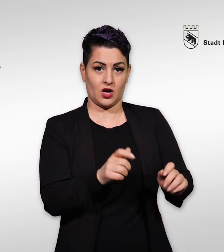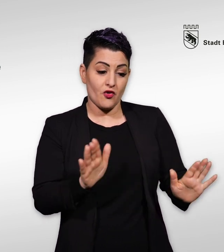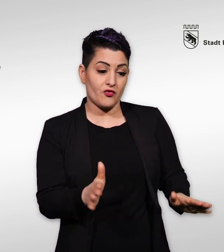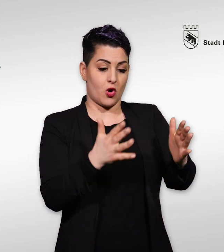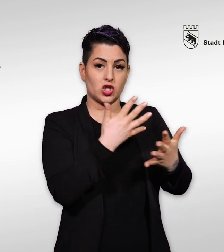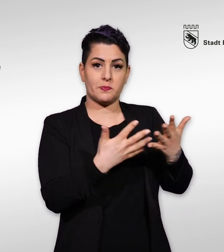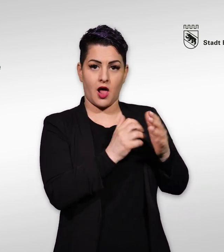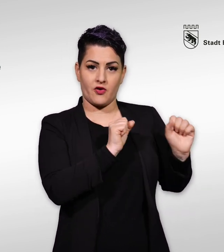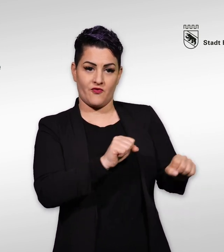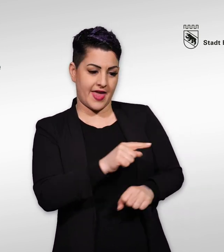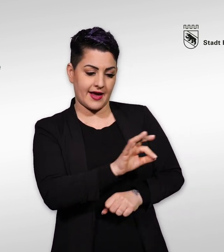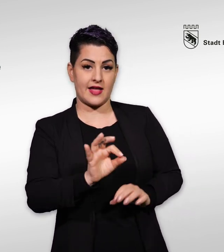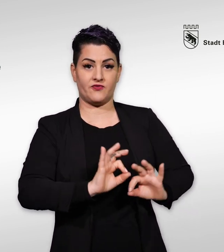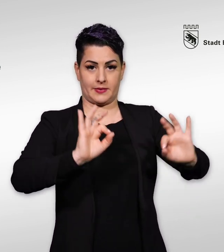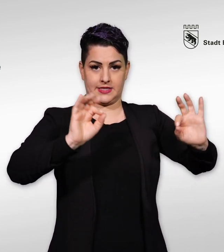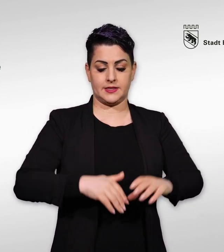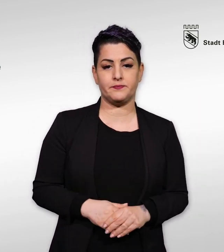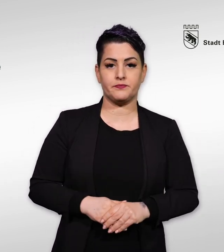und fördern ihre sprachlichen Fähigkeiten.